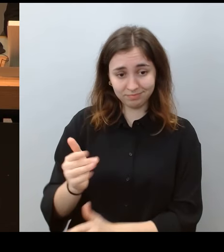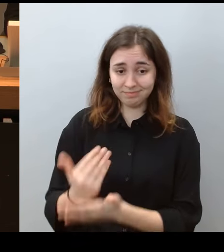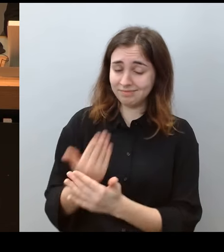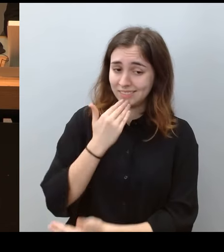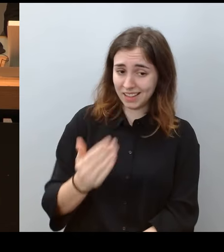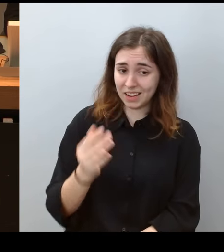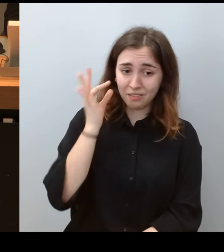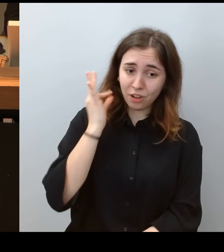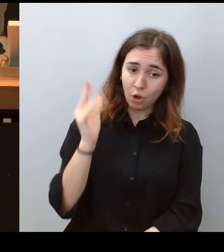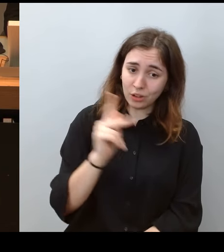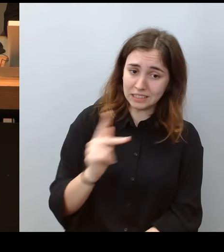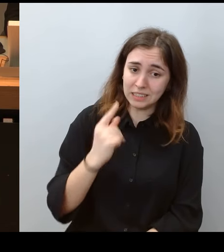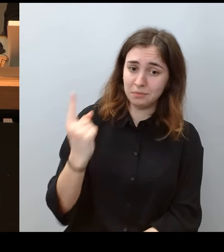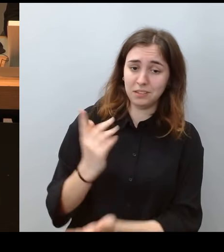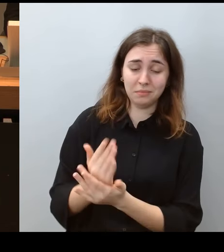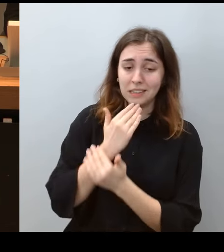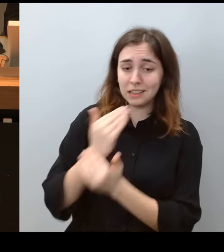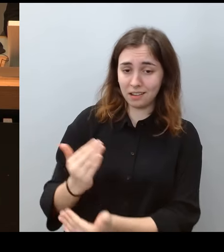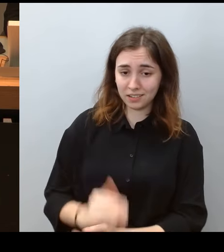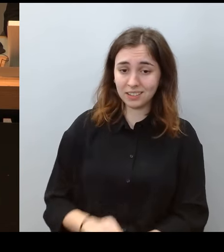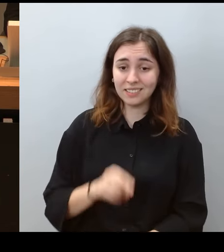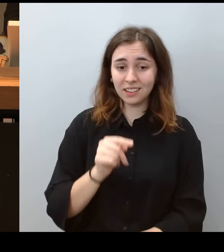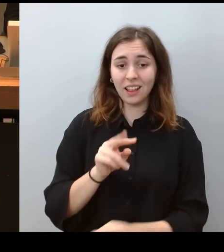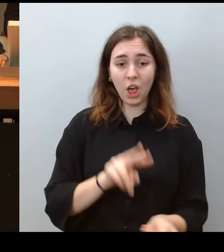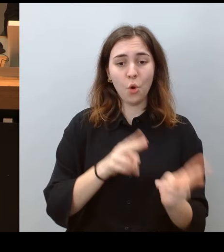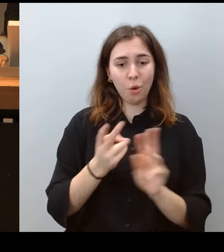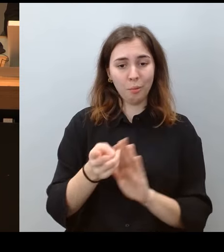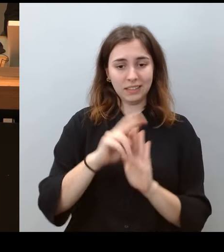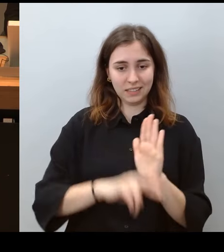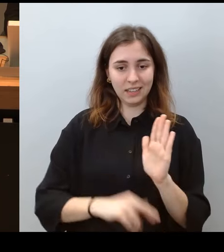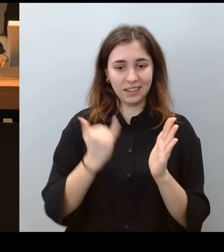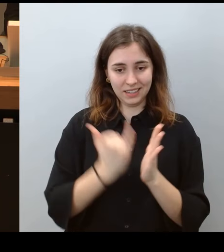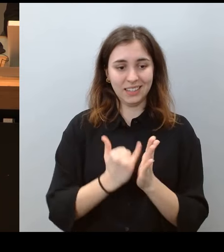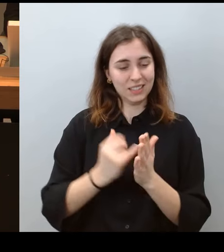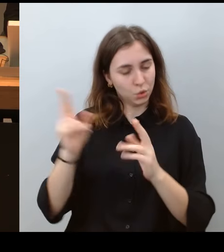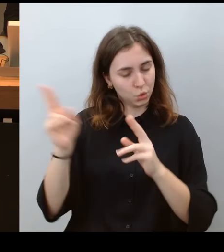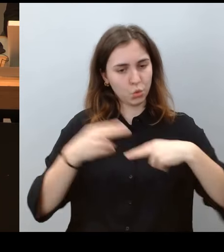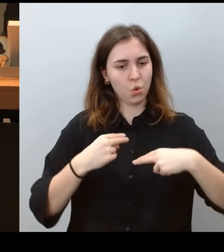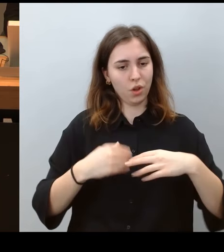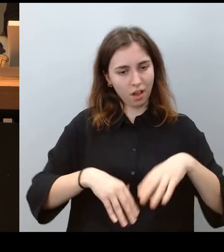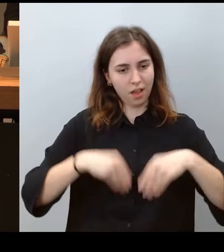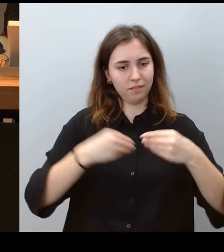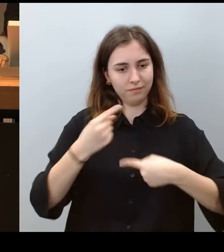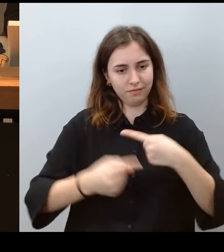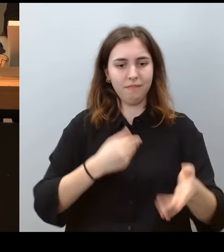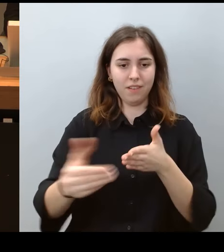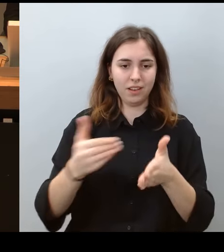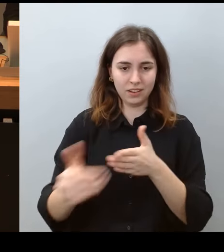Übergangsregelung unverzüglich wieder in Kraft gesetzt wird. Gleiches gilt auch für die S Bahn Berlin GmbH.